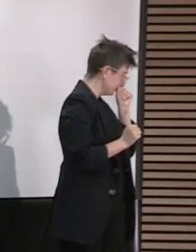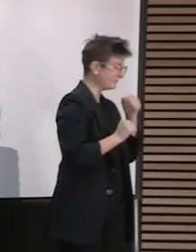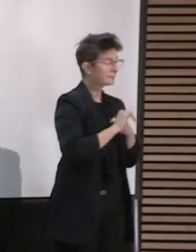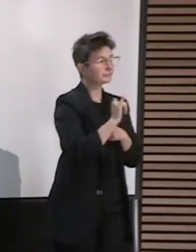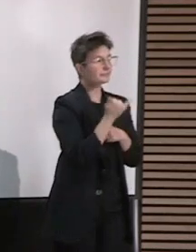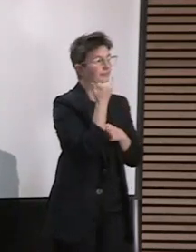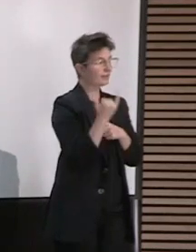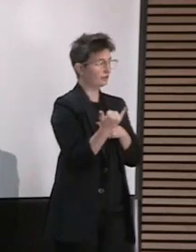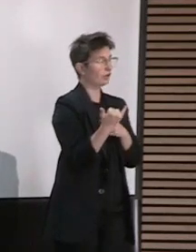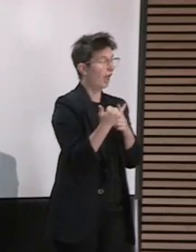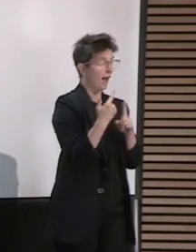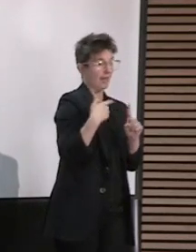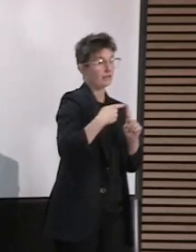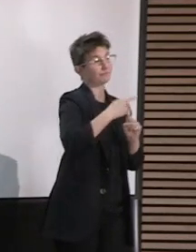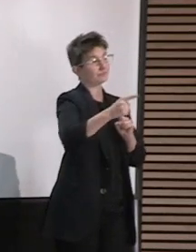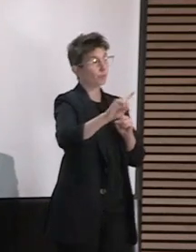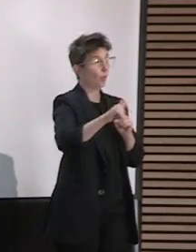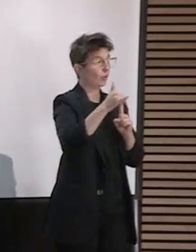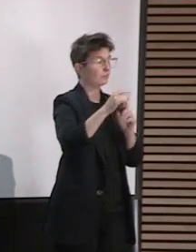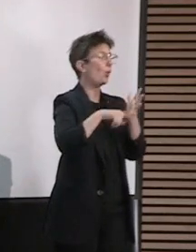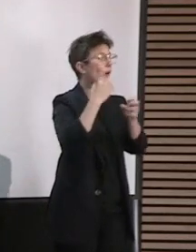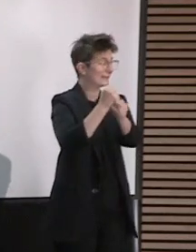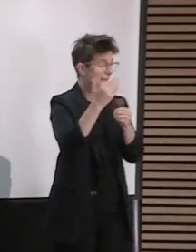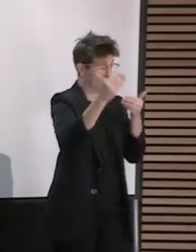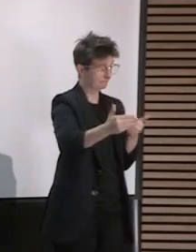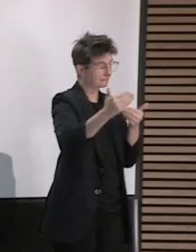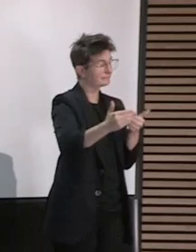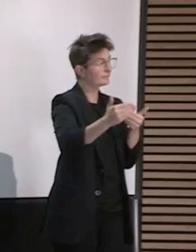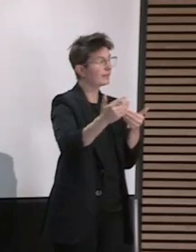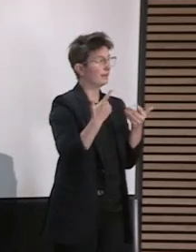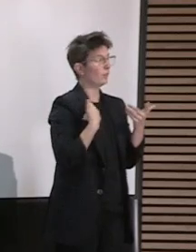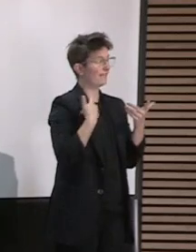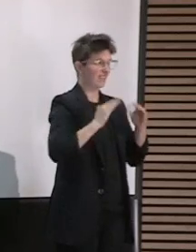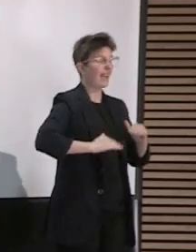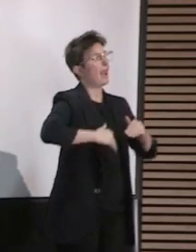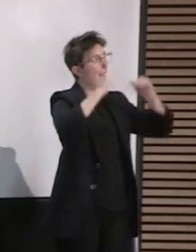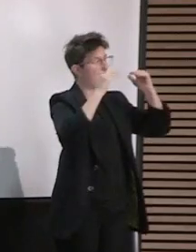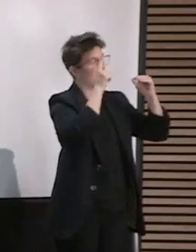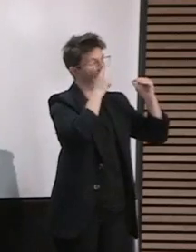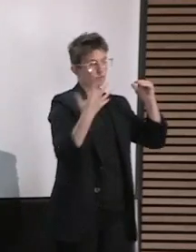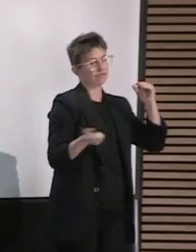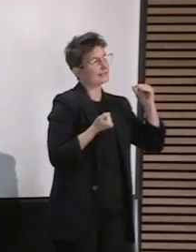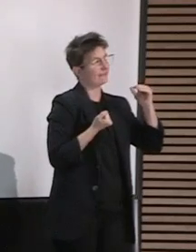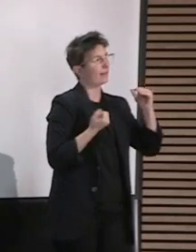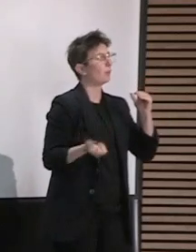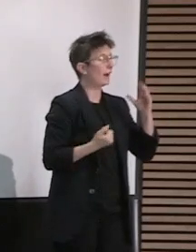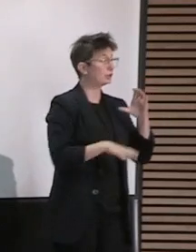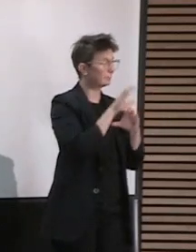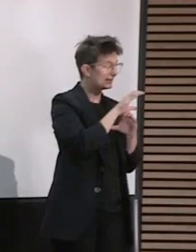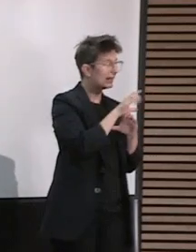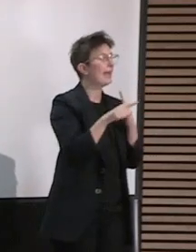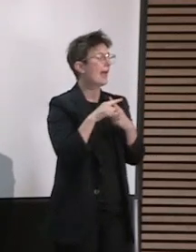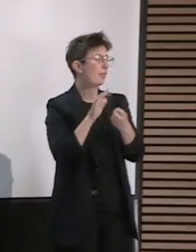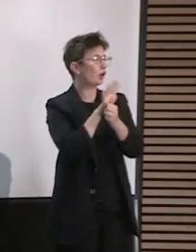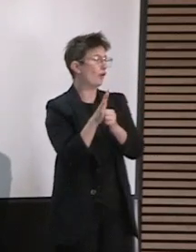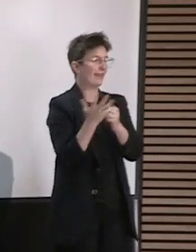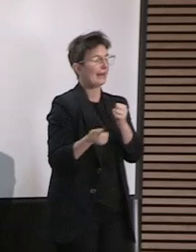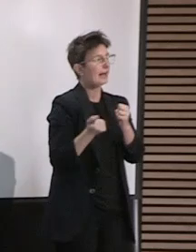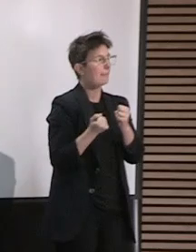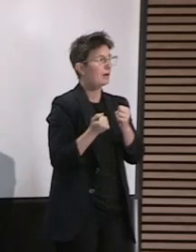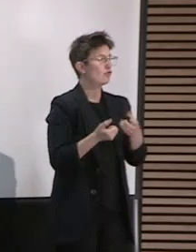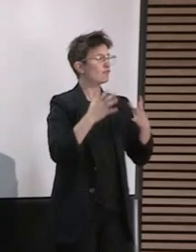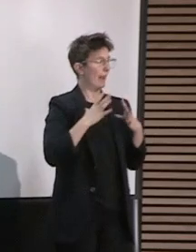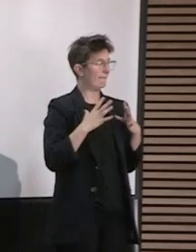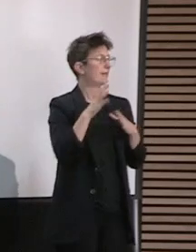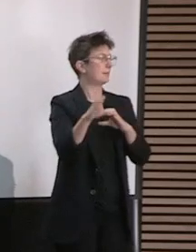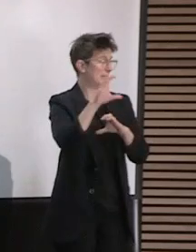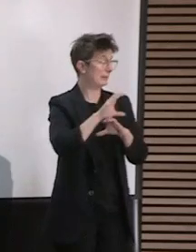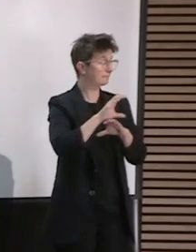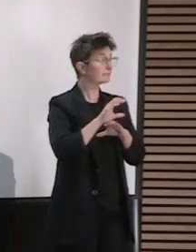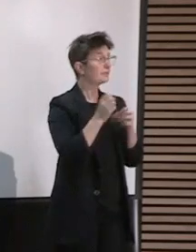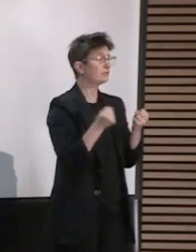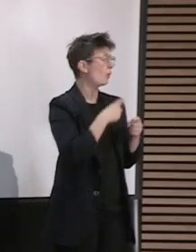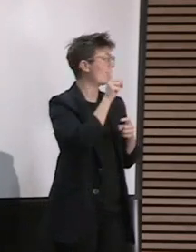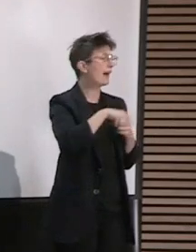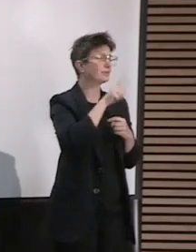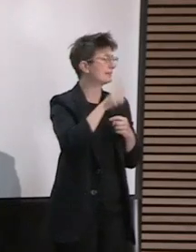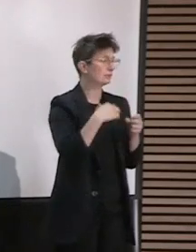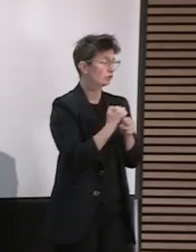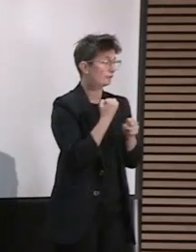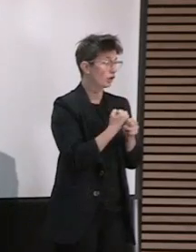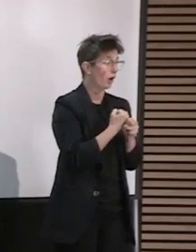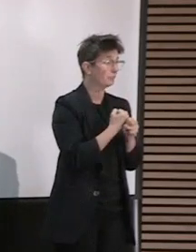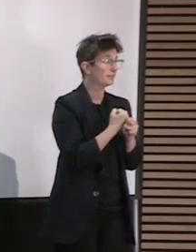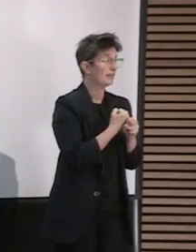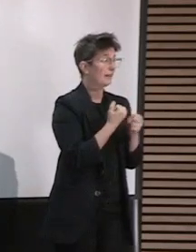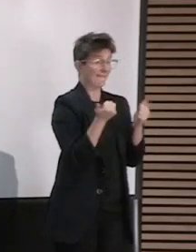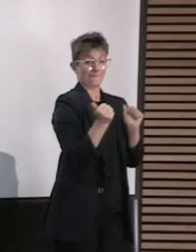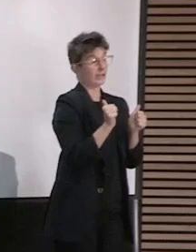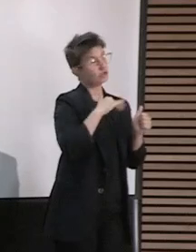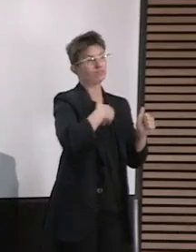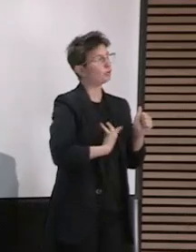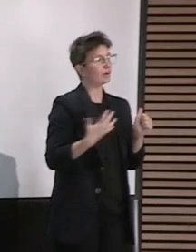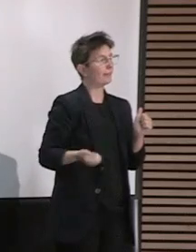hipoki ana i te waa ano. I